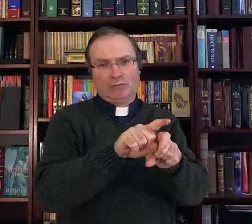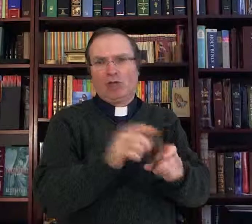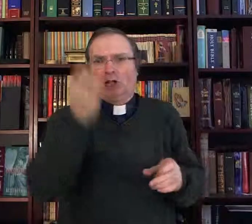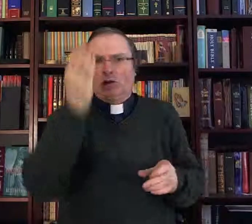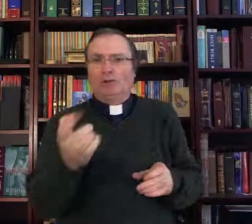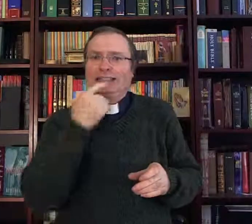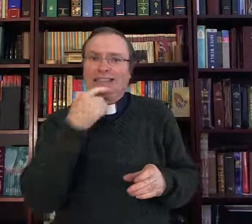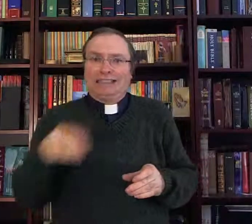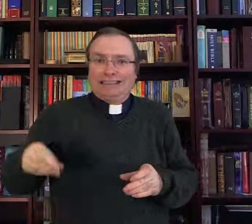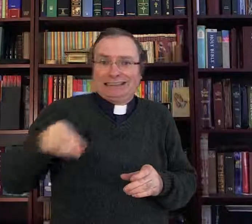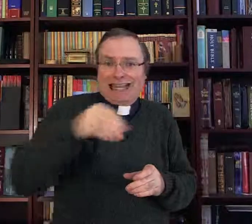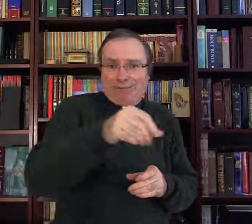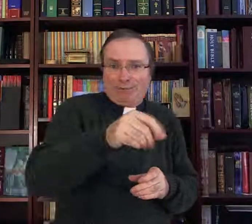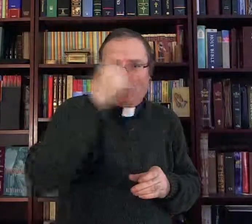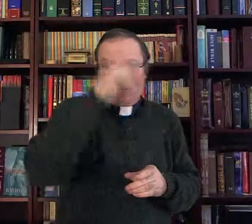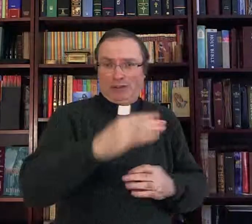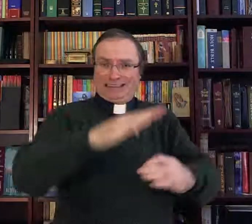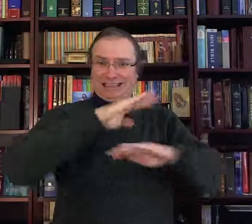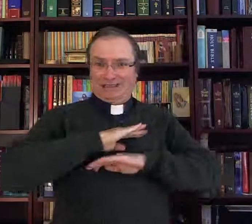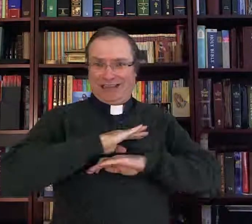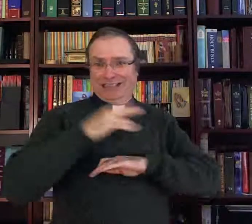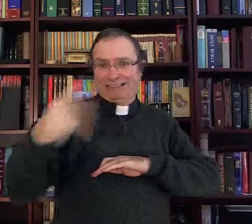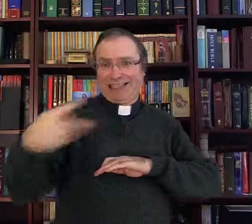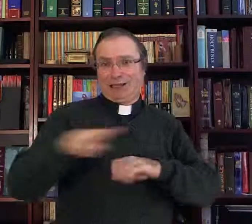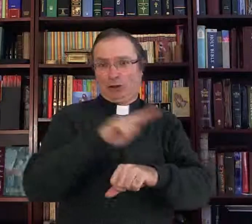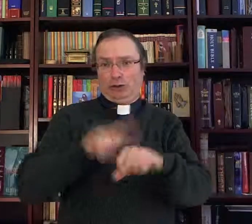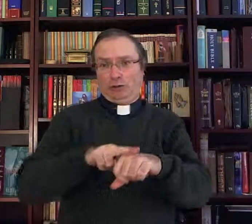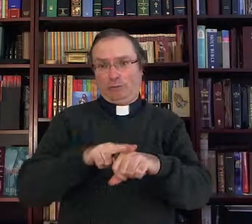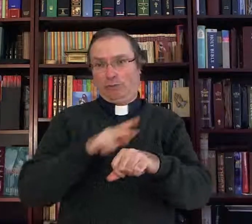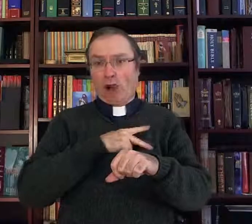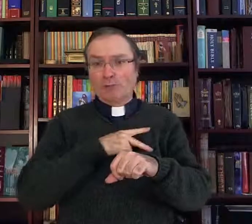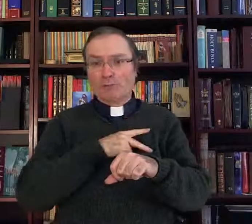Celui qui sème pour satisfaire sa nature propre